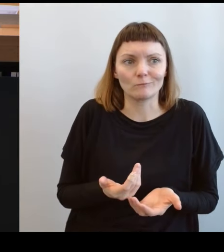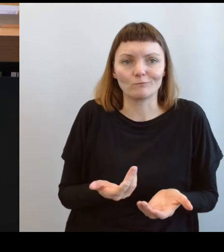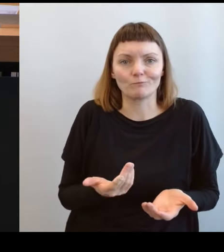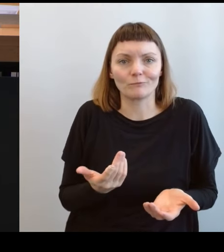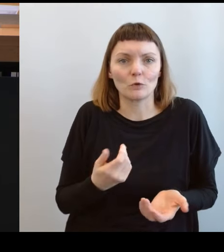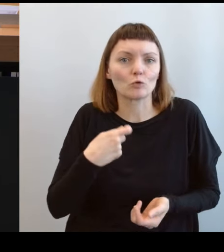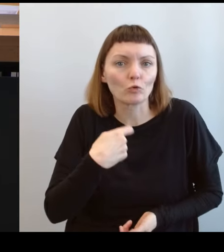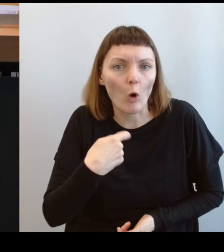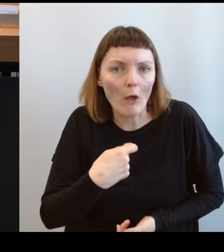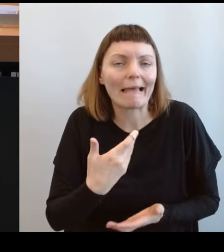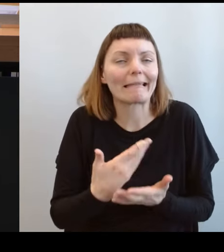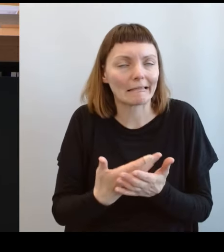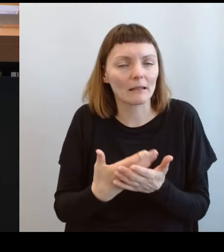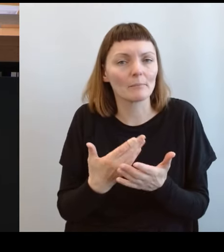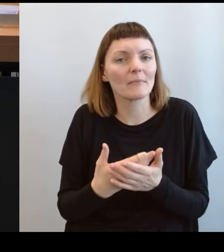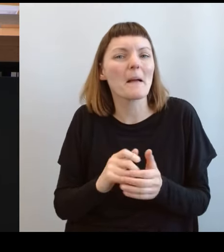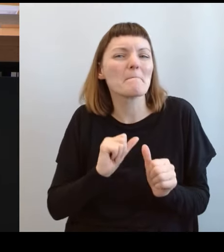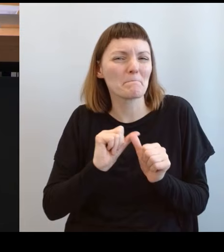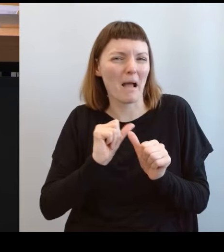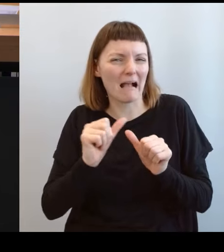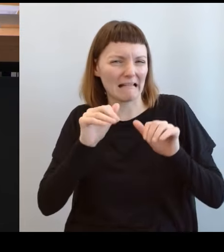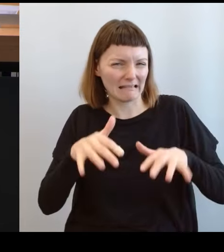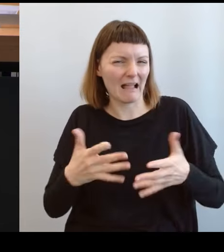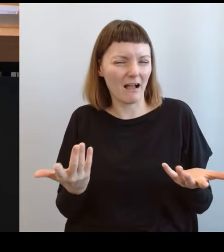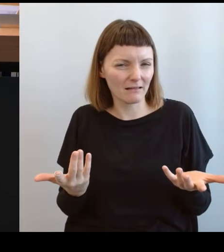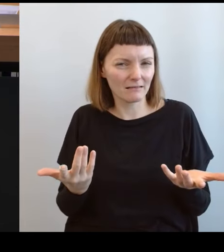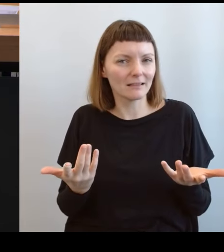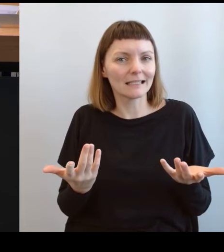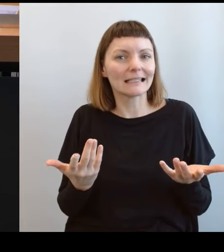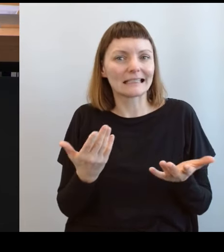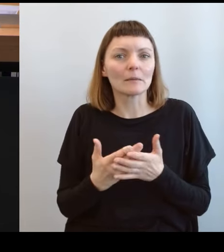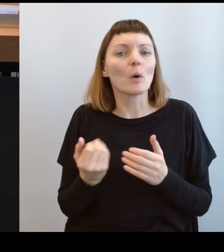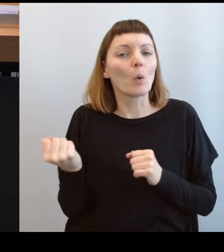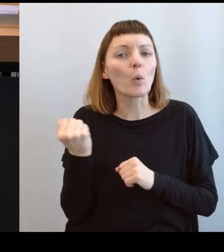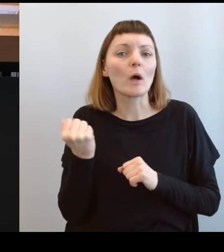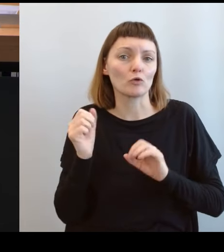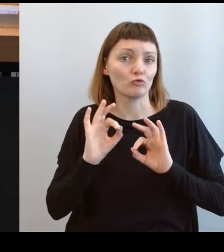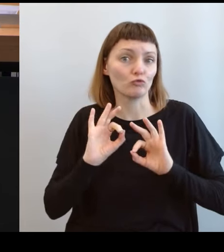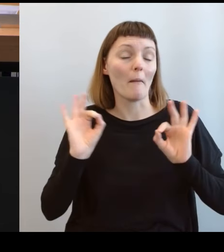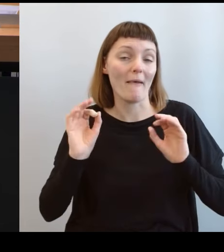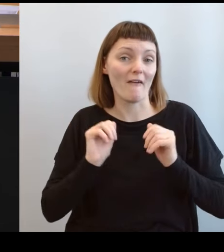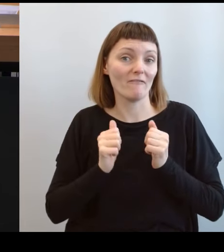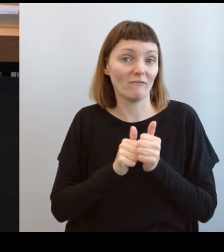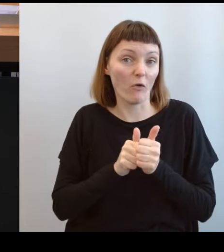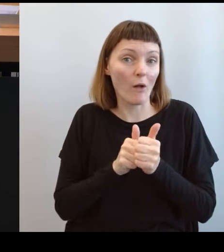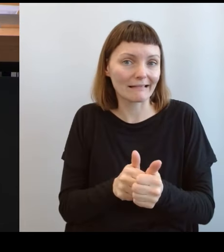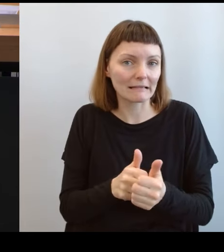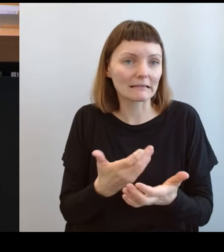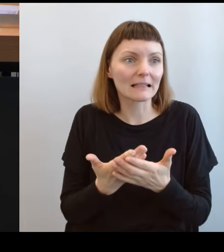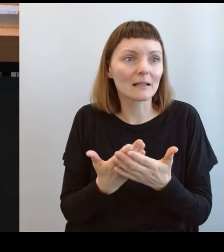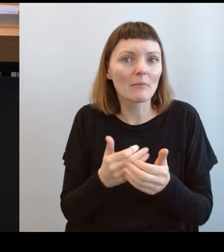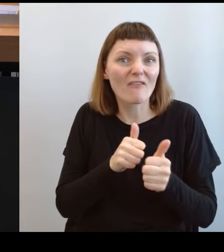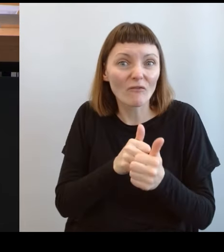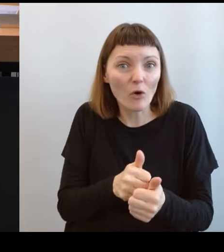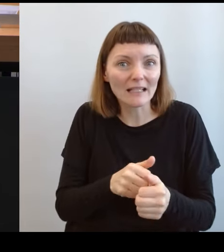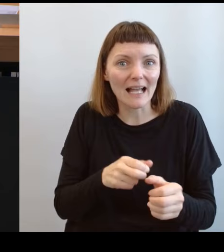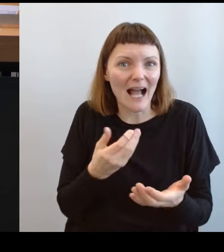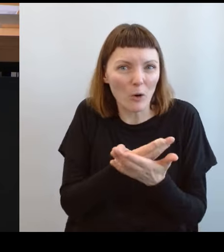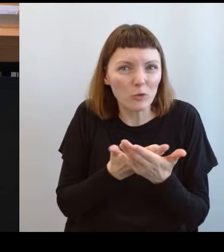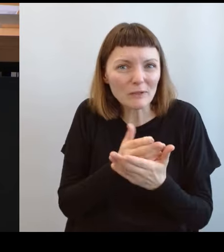verheerenden Auswirkungen führen kann, wenn eben deswegen keine Ausbildung mehr stattfinden kann. Ein Vorteil des Azubiwerks ist übrigens auch, das ist noch nicht